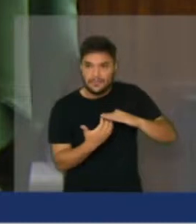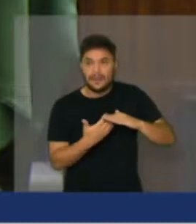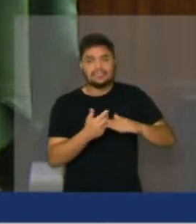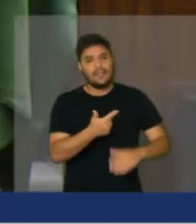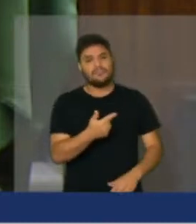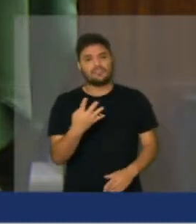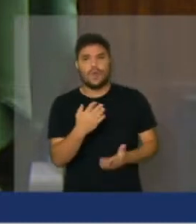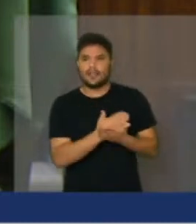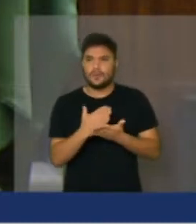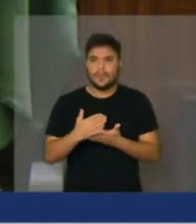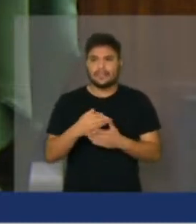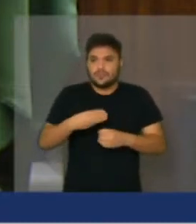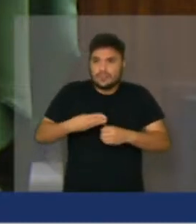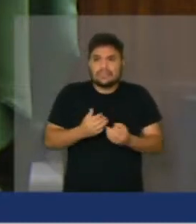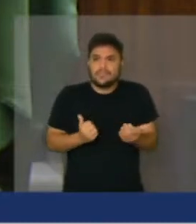TRÊS PARCELAS... PARA MIL